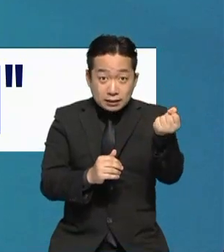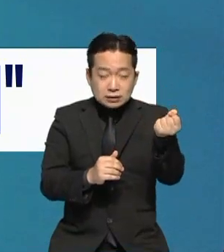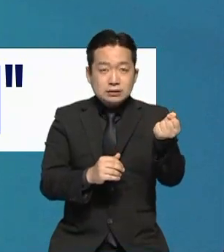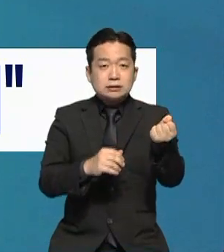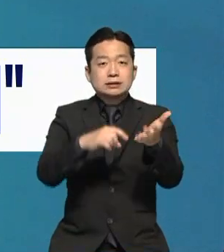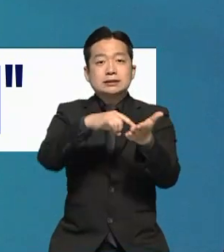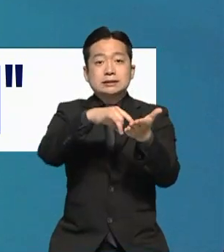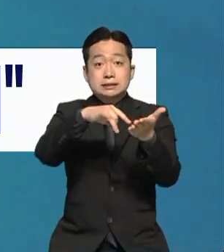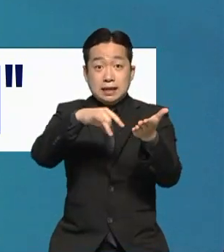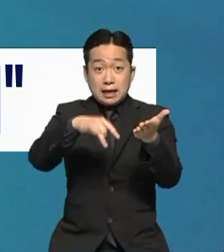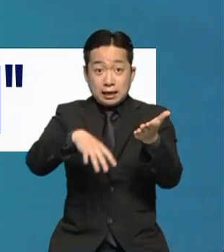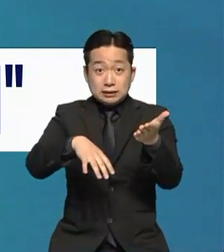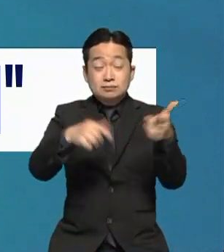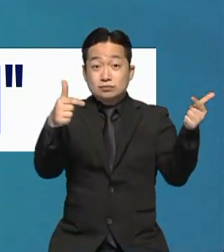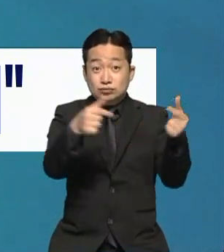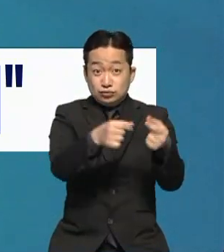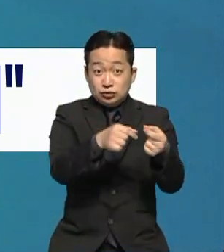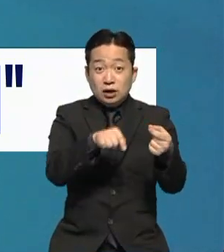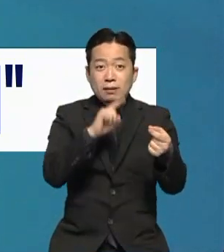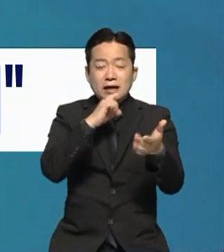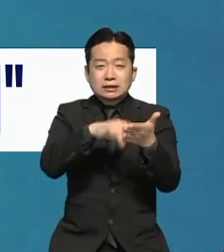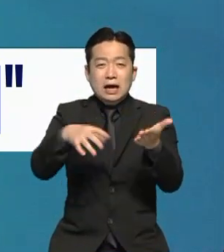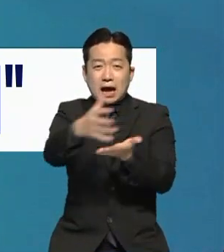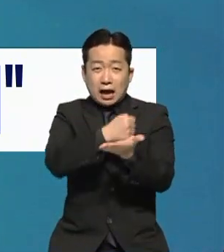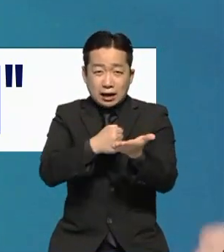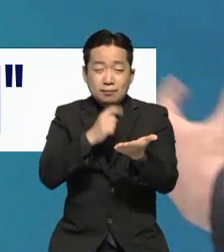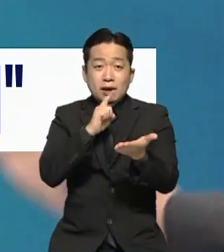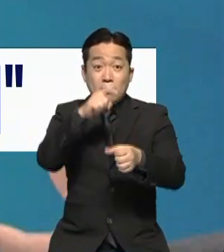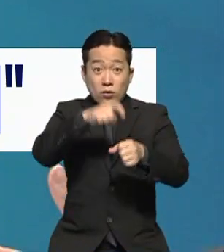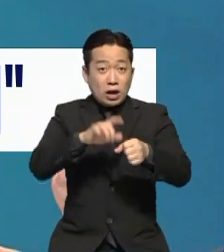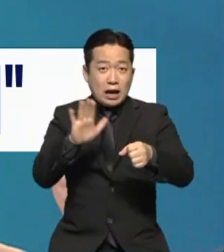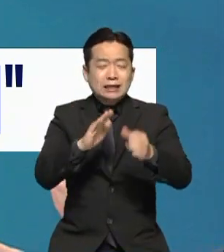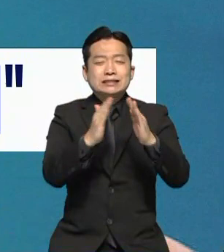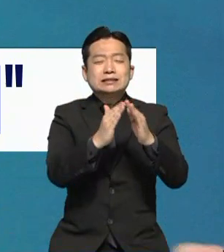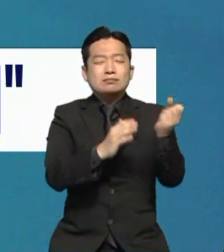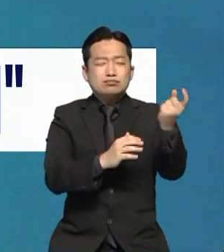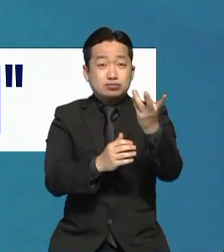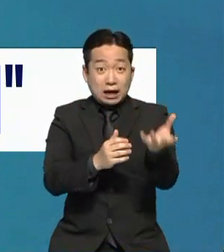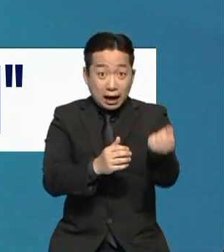많이 걷기 위한 게 아니고 다주택 해소를 위한 거죠. (앵커) 매물을 낳기 위한 거죠.